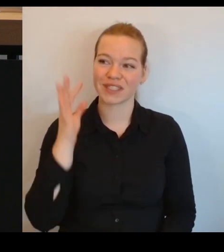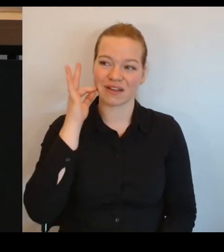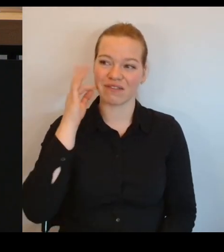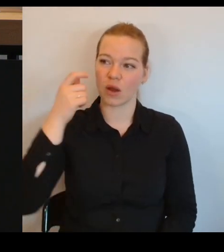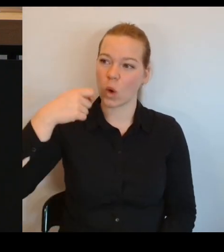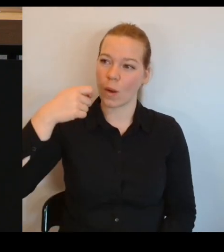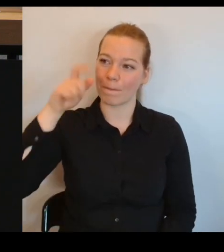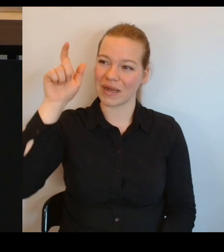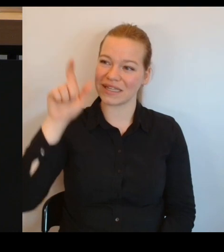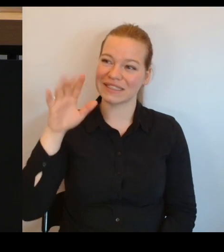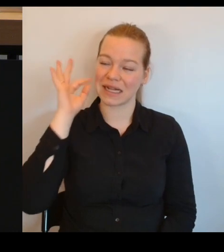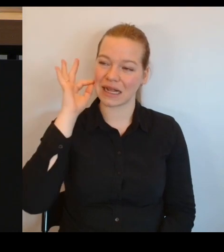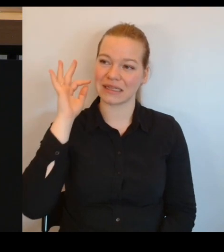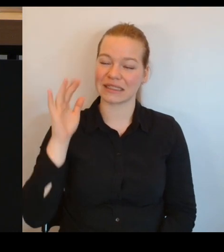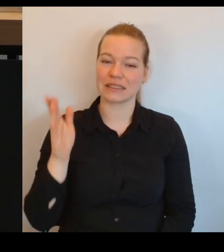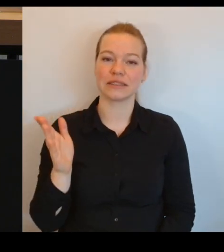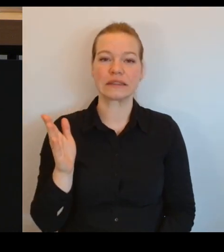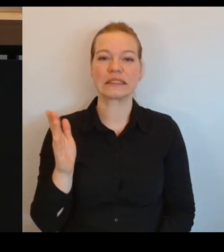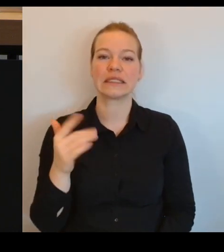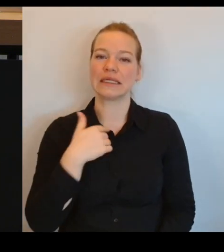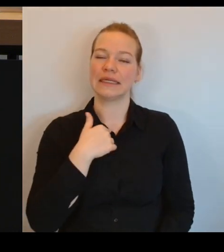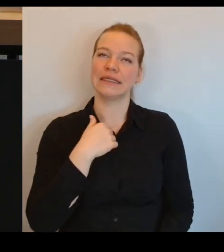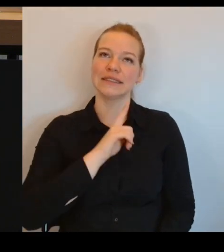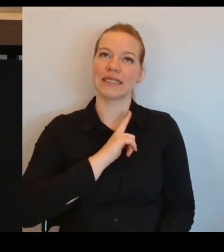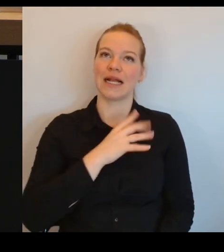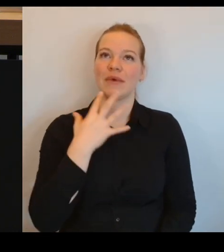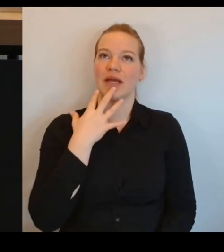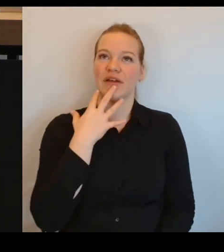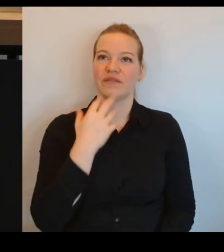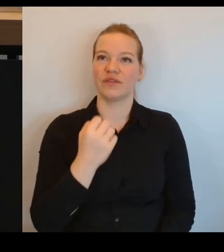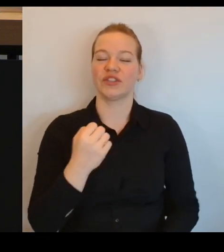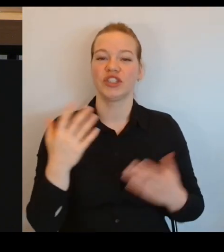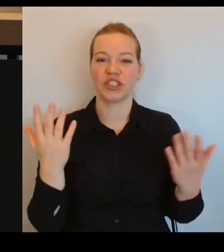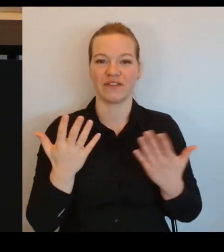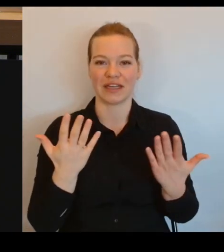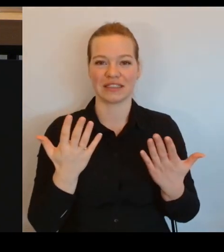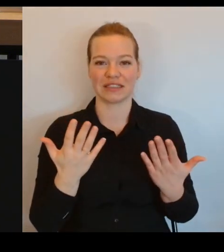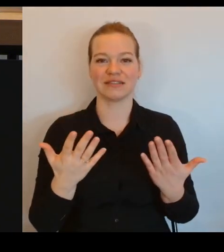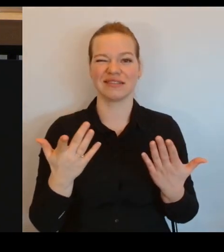weiteren Blick des Rechnungshofes drauf, weil Sie schreiben das ja an verschiedenen Stellen Auch Sie sprechen das